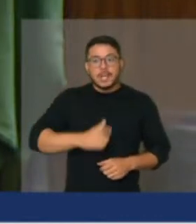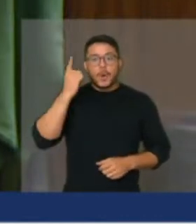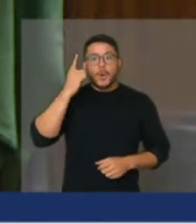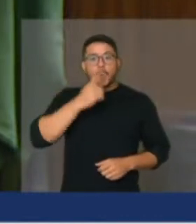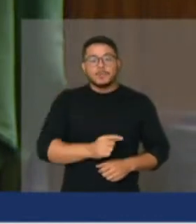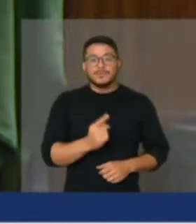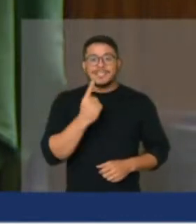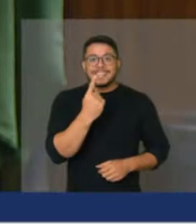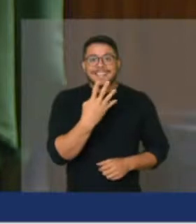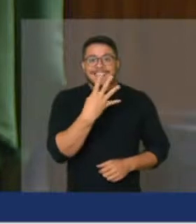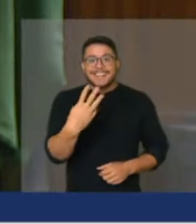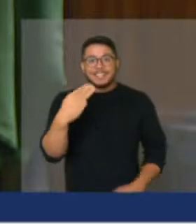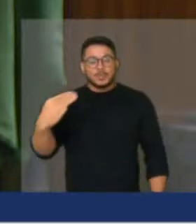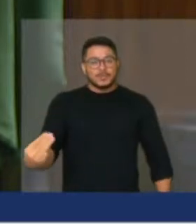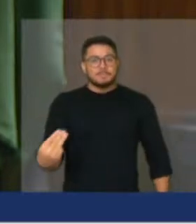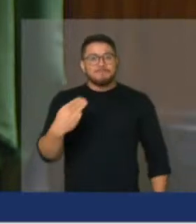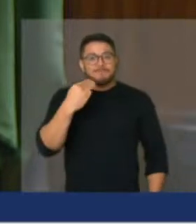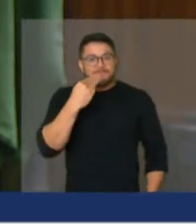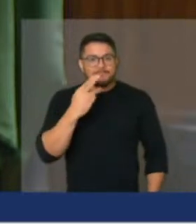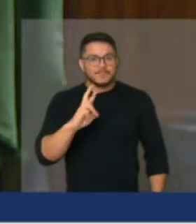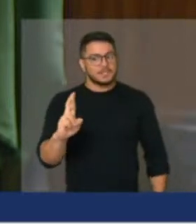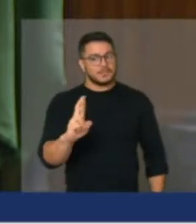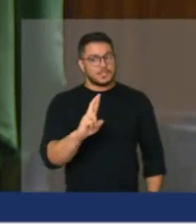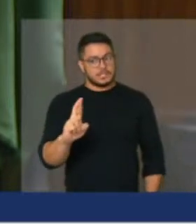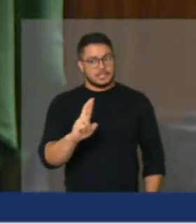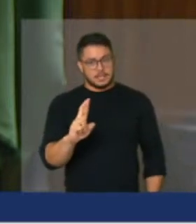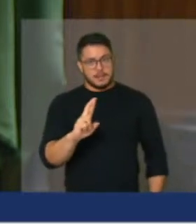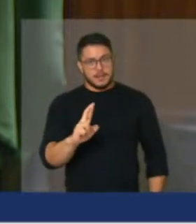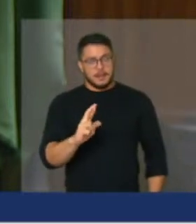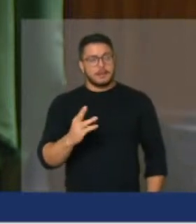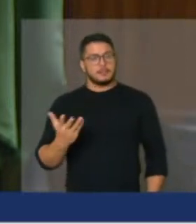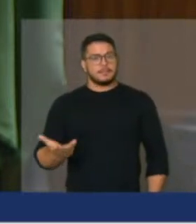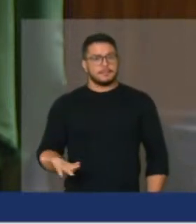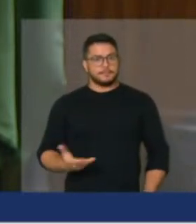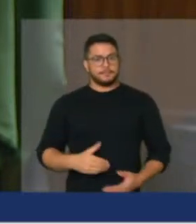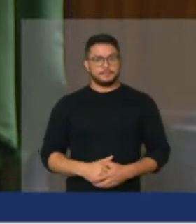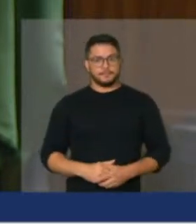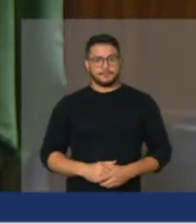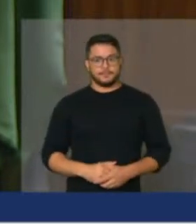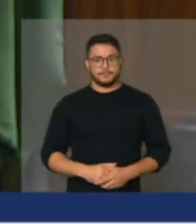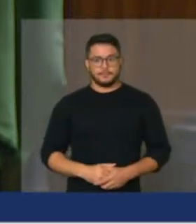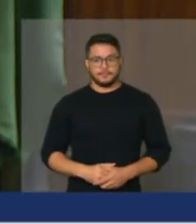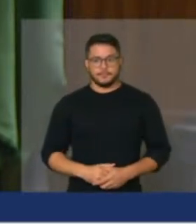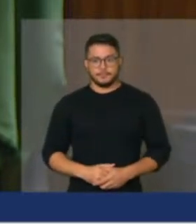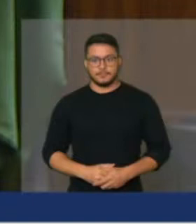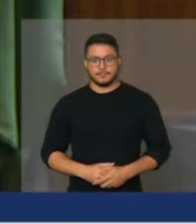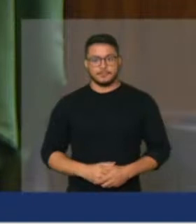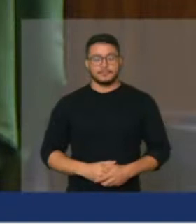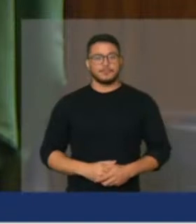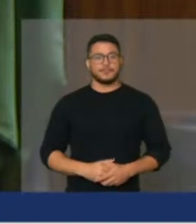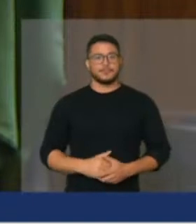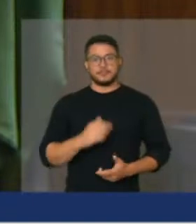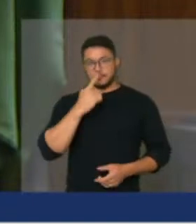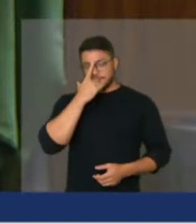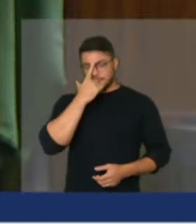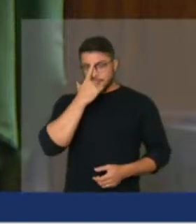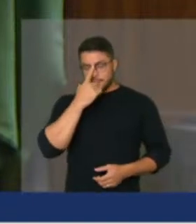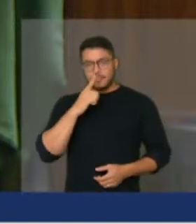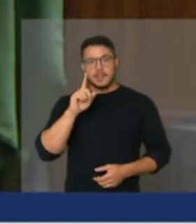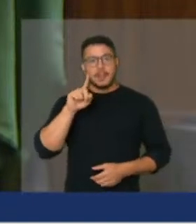14 MILHÕES DE REAIS COM ESSA OPERAÇÃO DA OFFSHORE, COM ESSE ESQUEMA CRIMINOSO DE DINHEIRO EM PARAÍSO FISCAL. MAIS DE QUATORZE